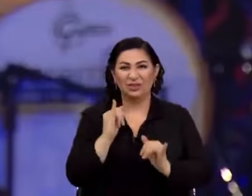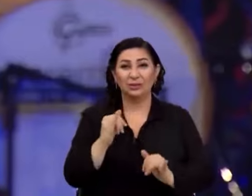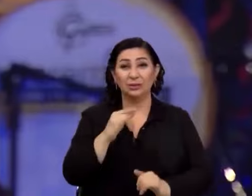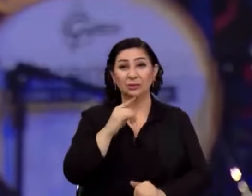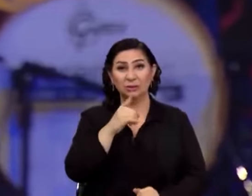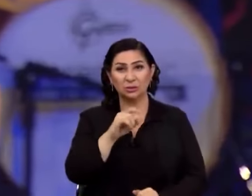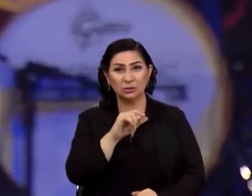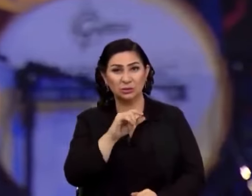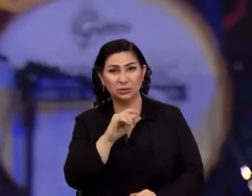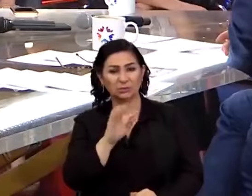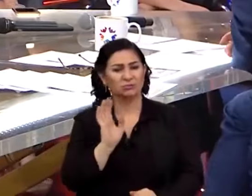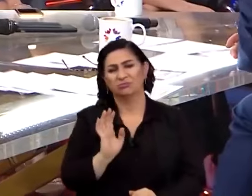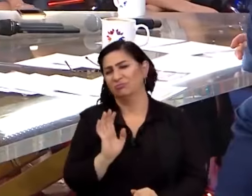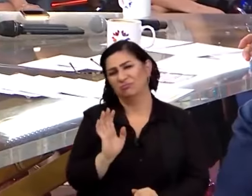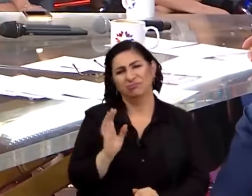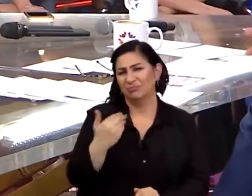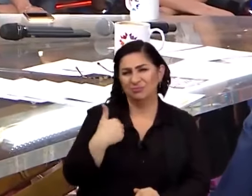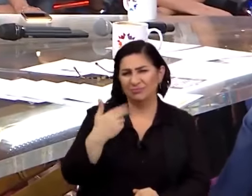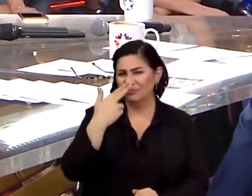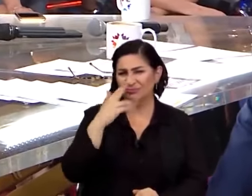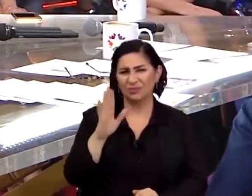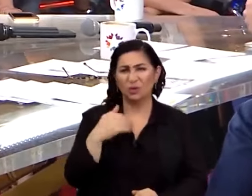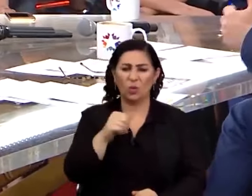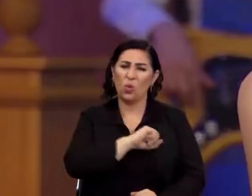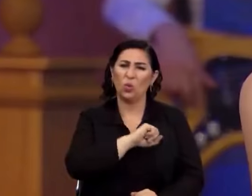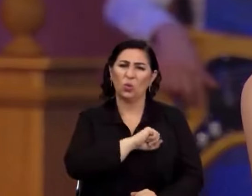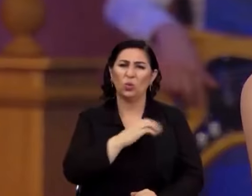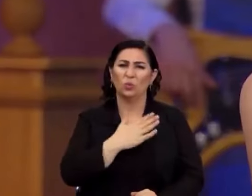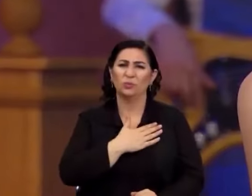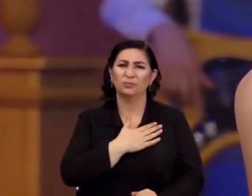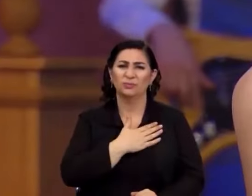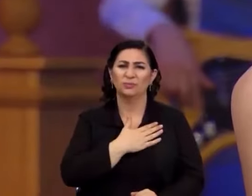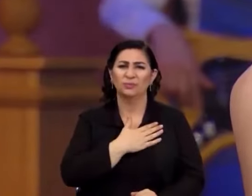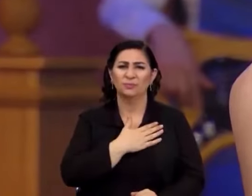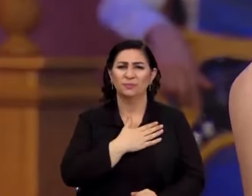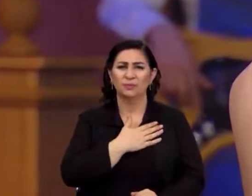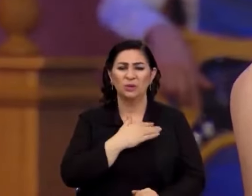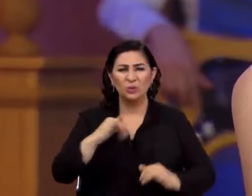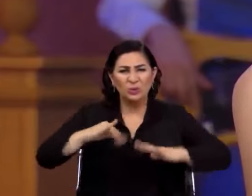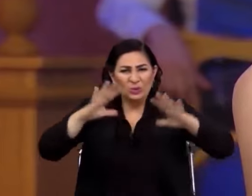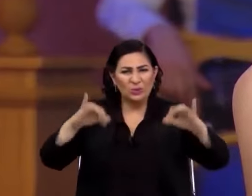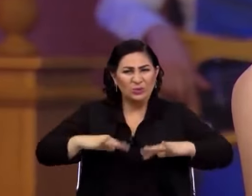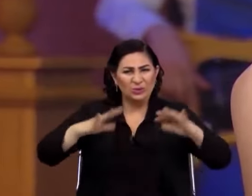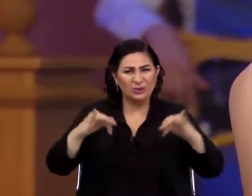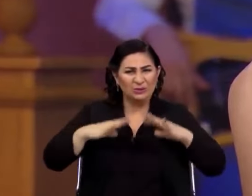misiniz Yok hayır korkutur beni korkutur e huzursuz eder mi Mesela bir adamla